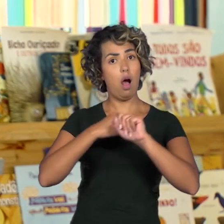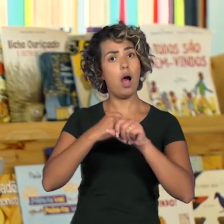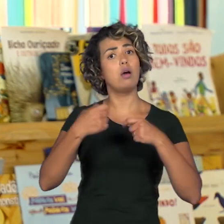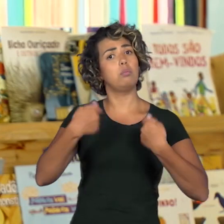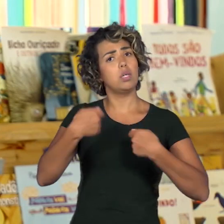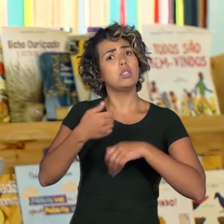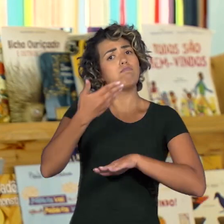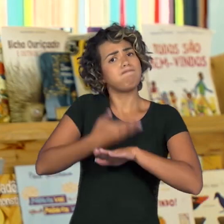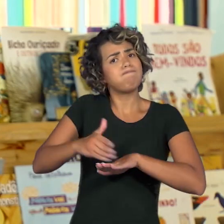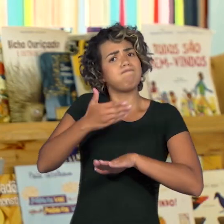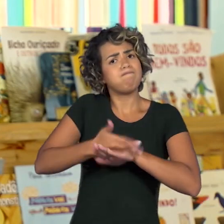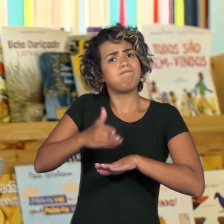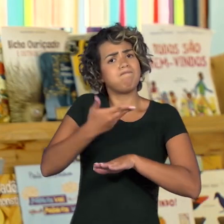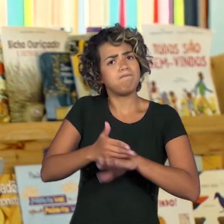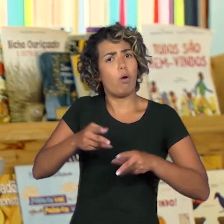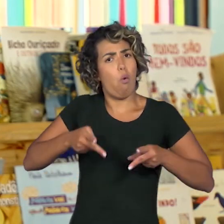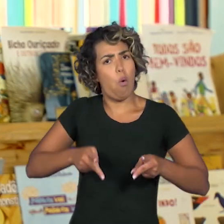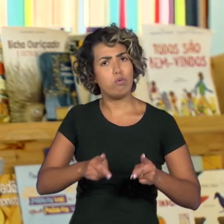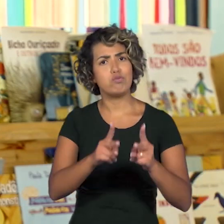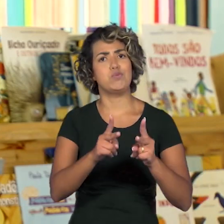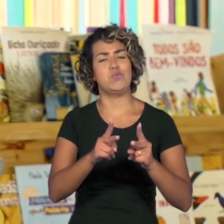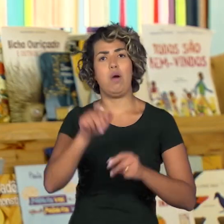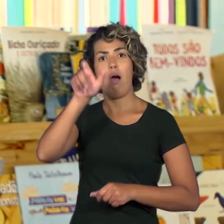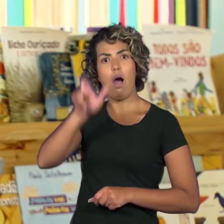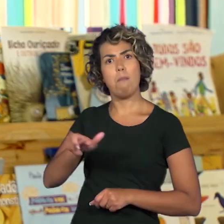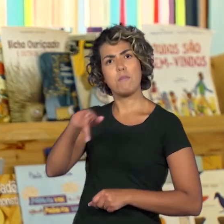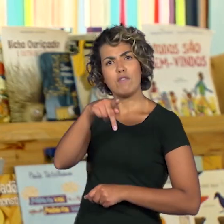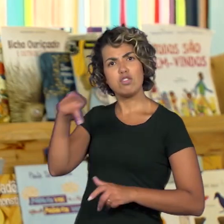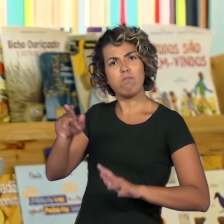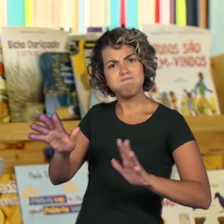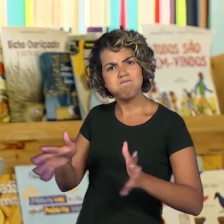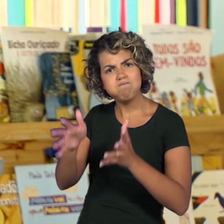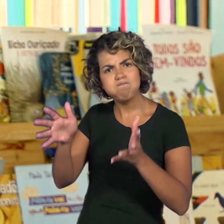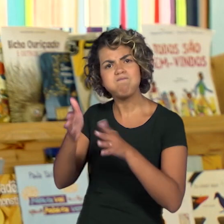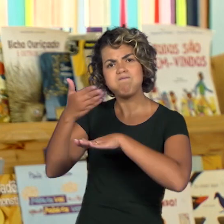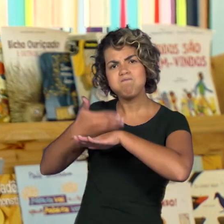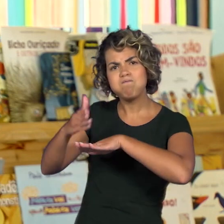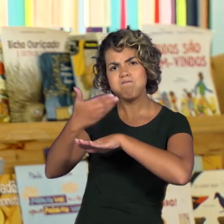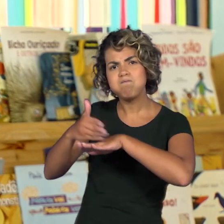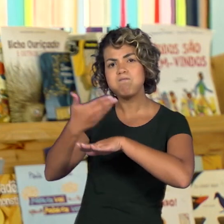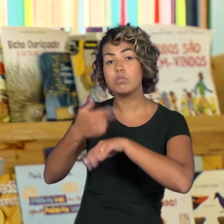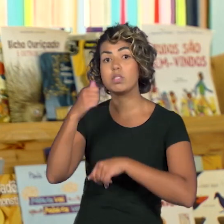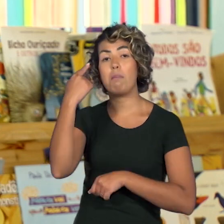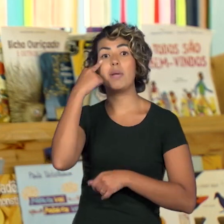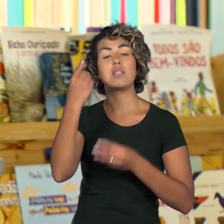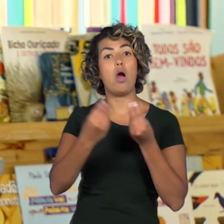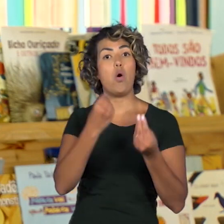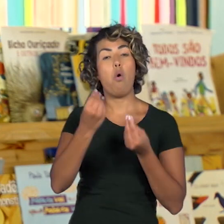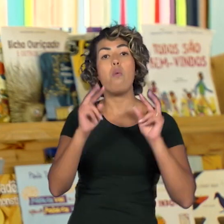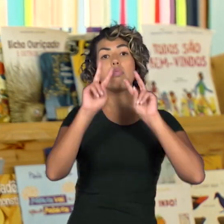SOB A ORIENTAÇÃO DAS COORDENADORAS, AS EQUIPES DEFINIRÃO O TEMA DE PEA NAS UNIDADES DIRETAS